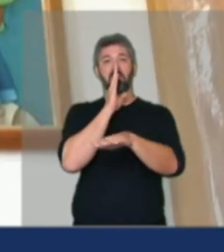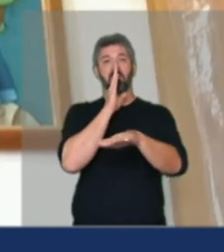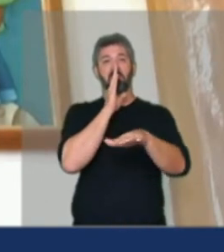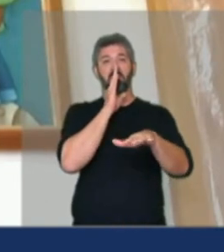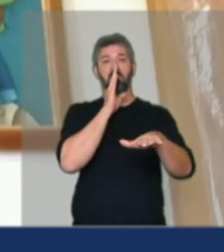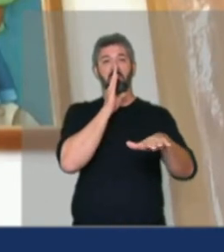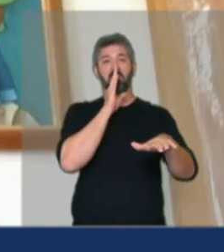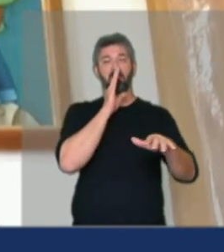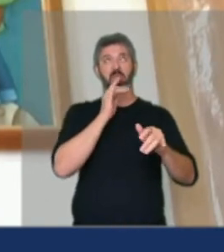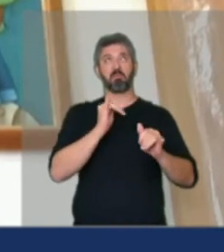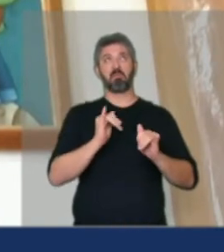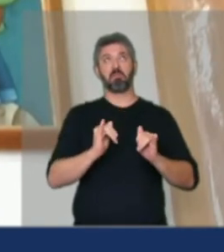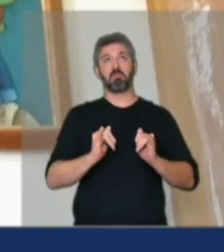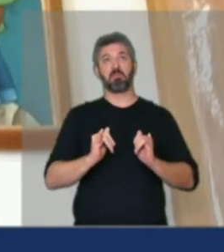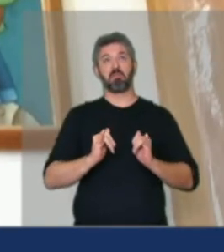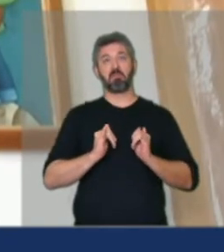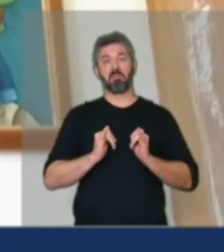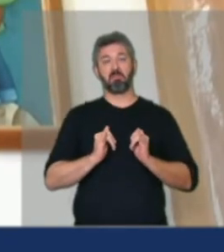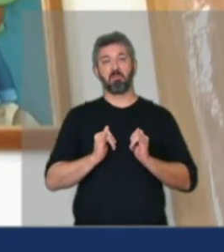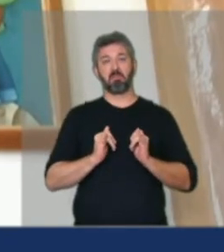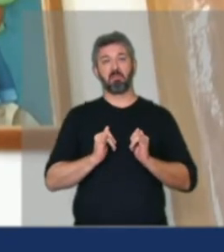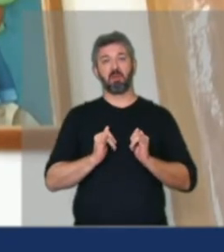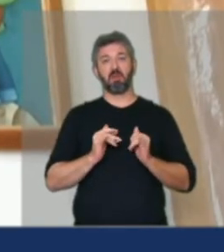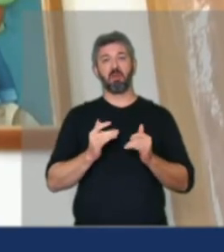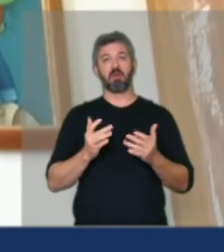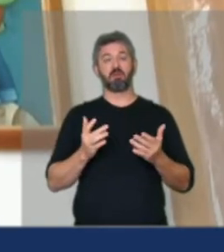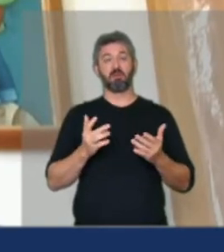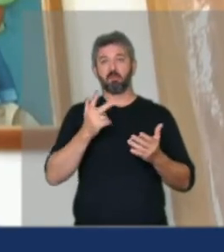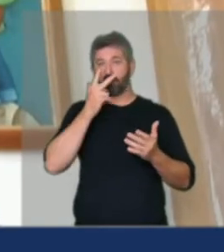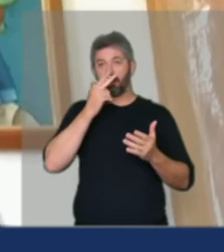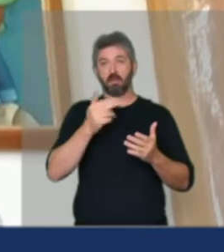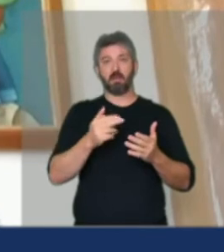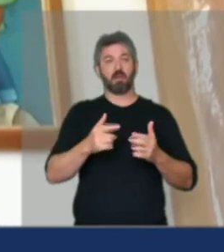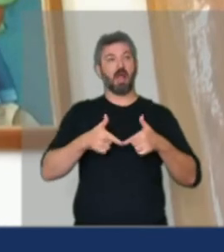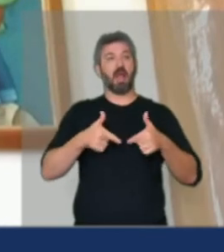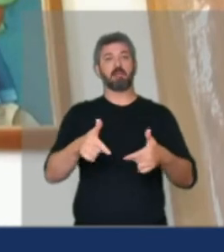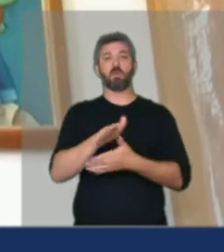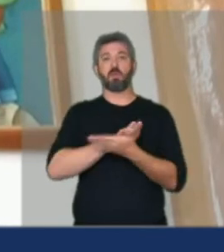DO SILÊNCIO DA OMISSÃO... DA... DA FALTA DE AÇÃO DA CÂMARA DOS DEPUTADOS E A